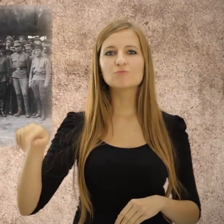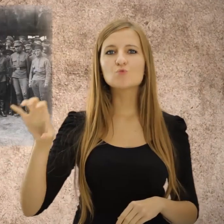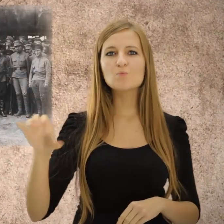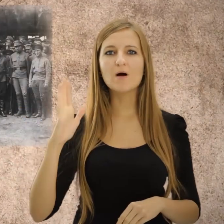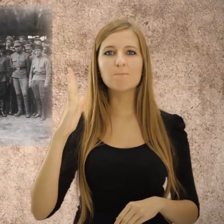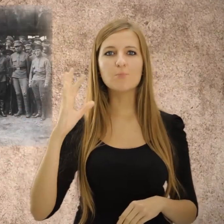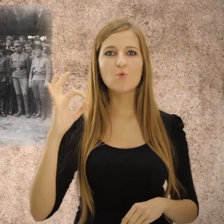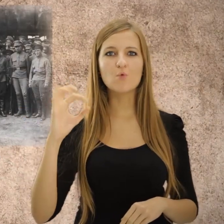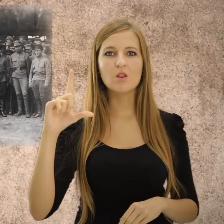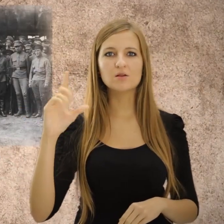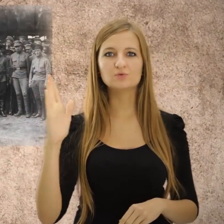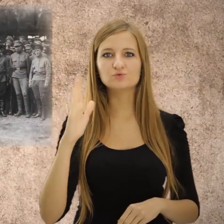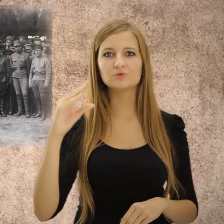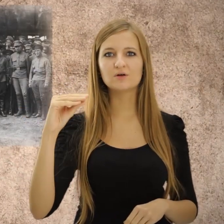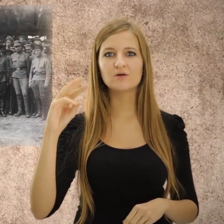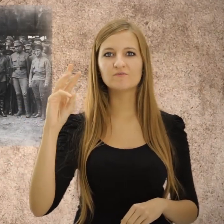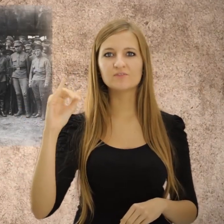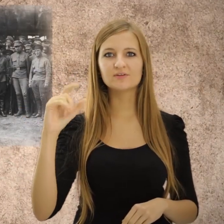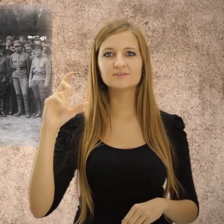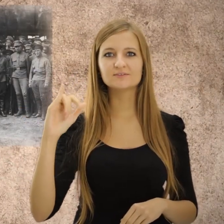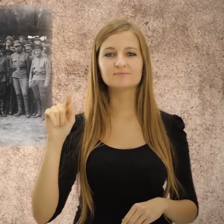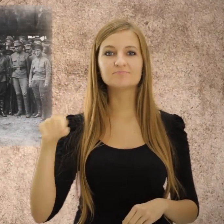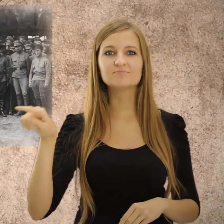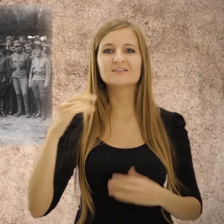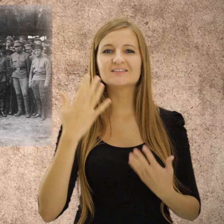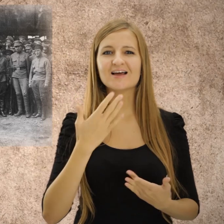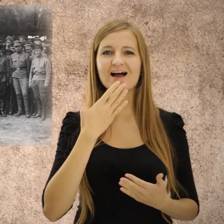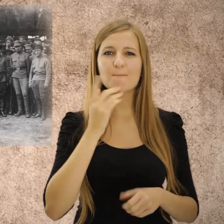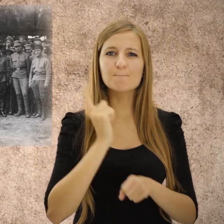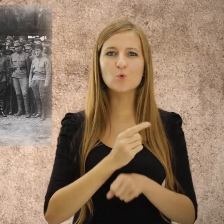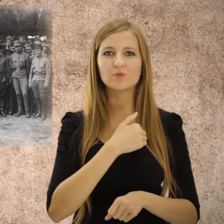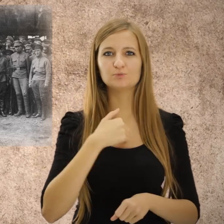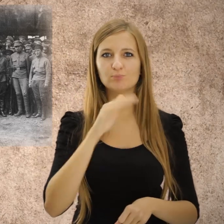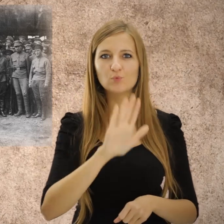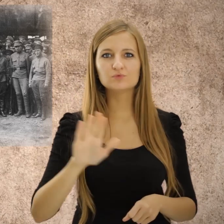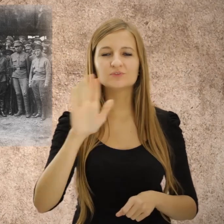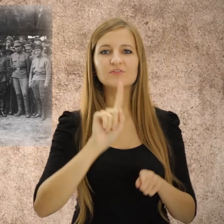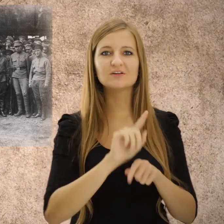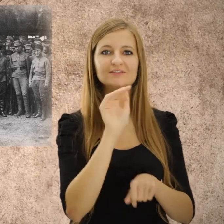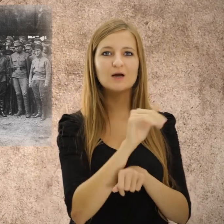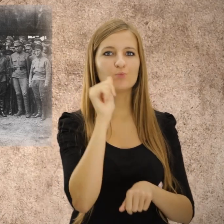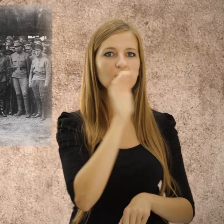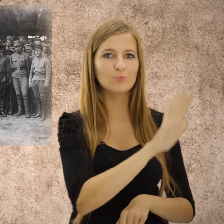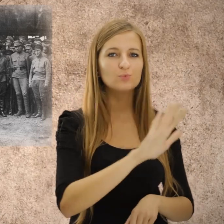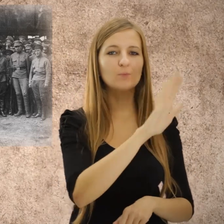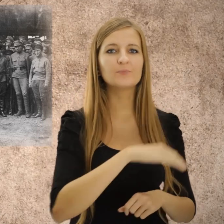Była to armia Bolszewików, którzy chcieli pokonać wojska polskie, zaatakować też na zachodzie Europy.